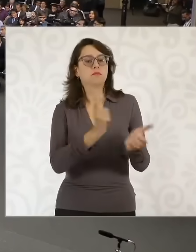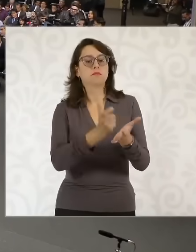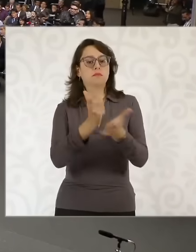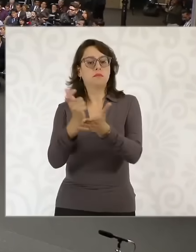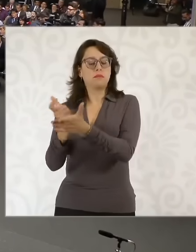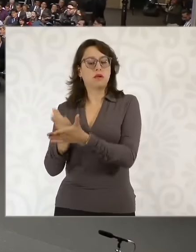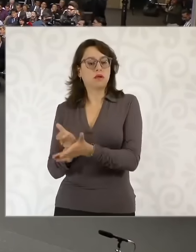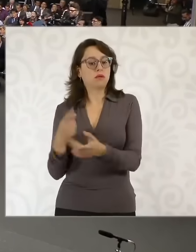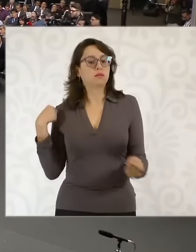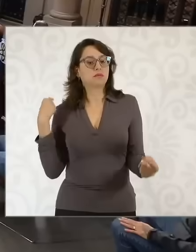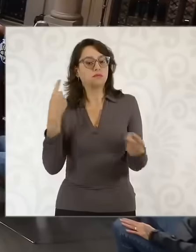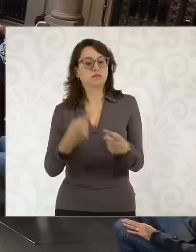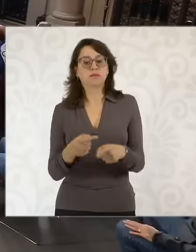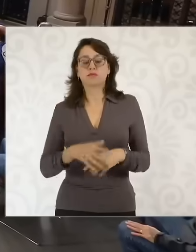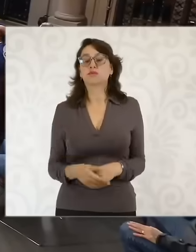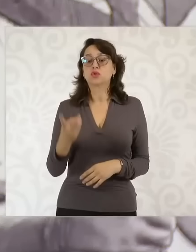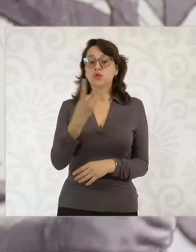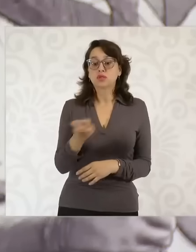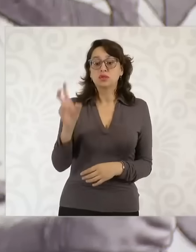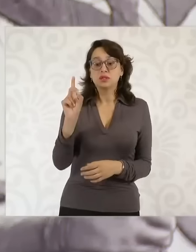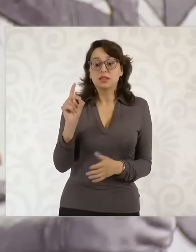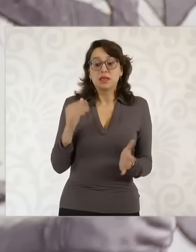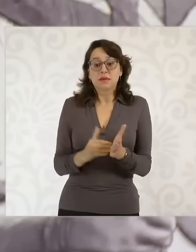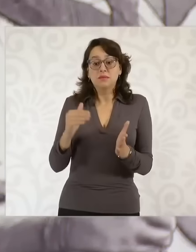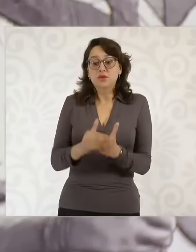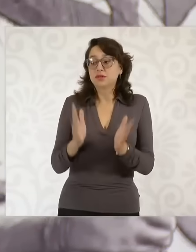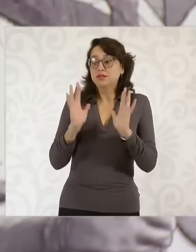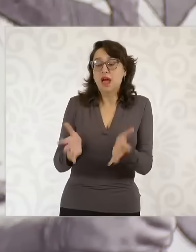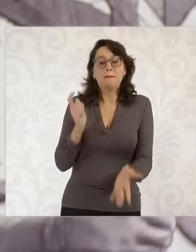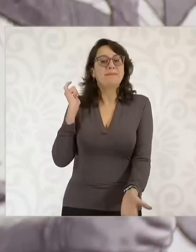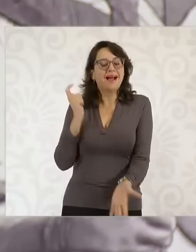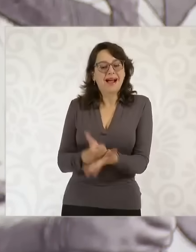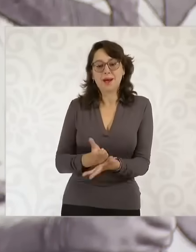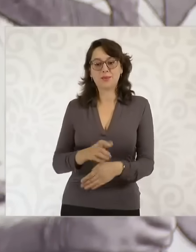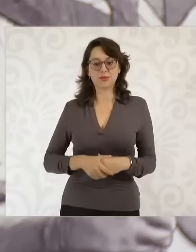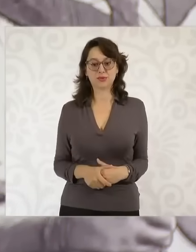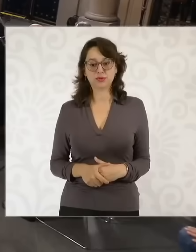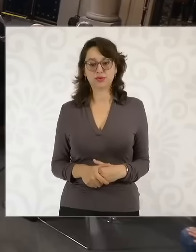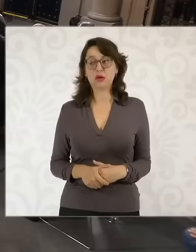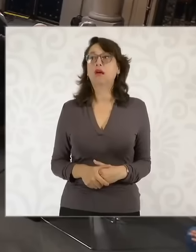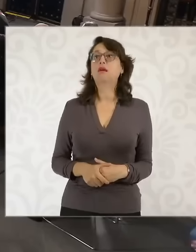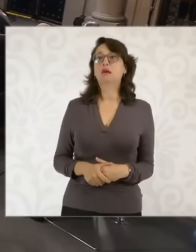hasta ahora 230,000 millones. Okay. Vale, presidenta. Y en otro tema,